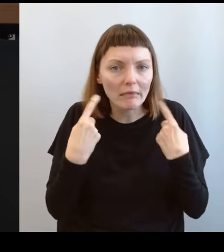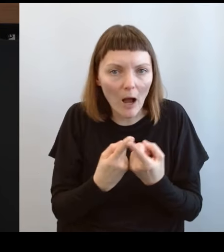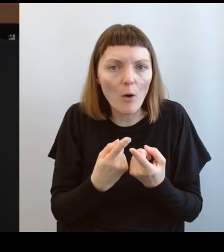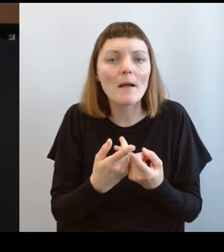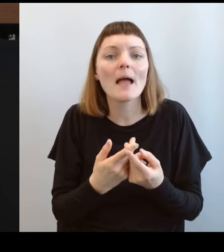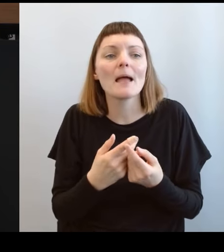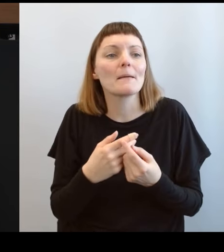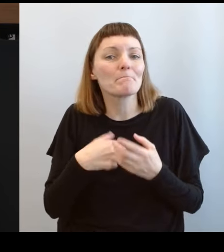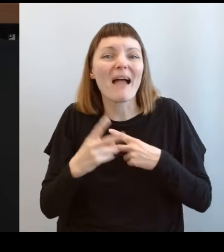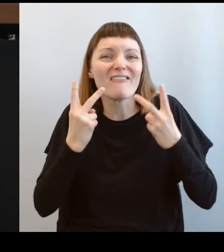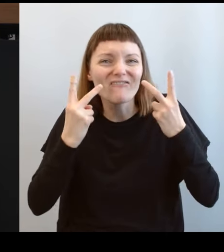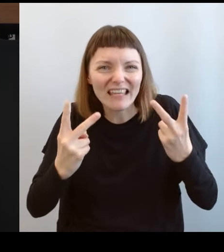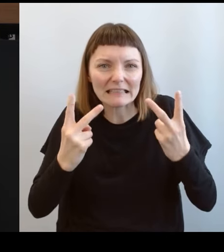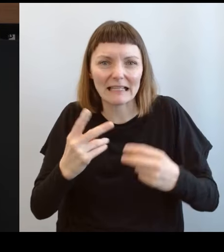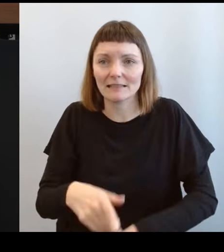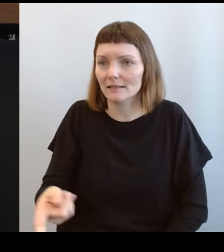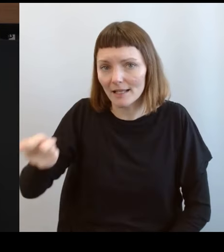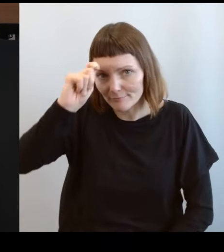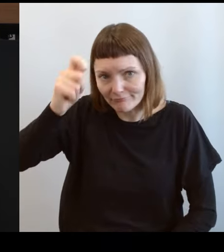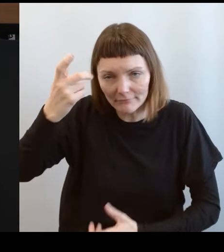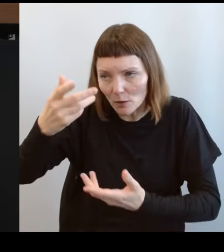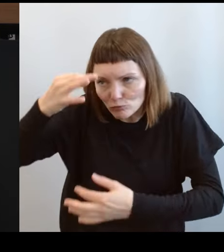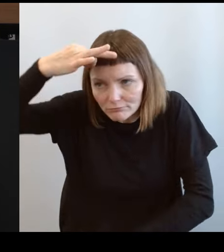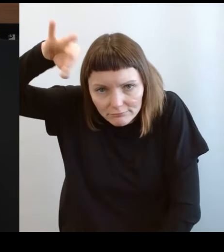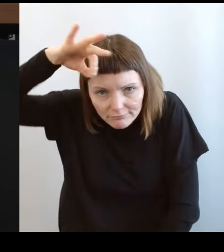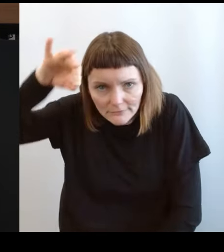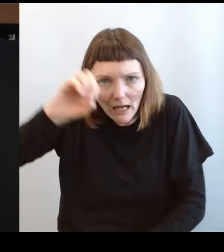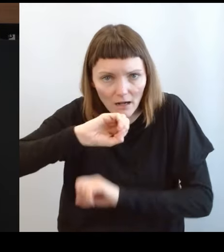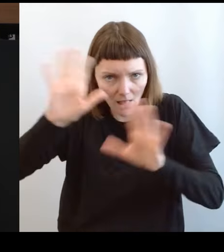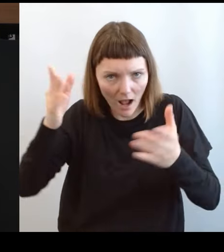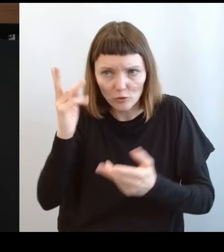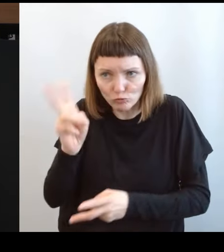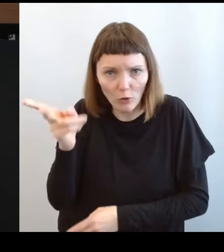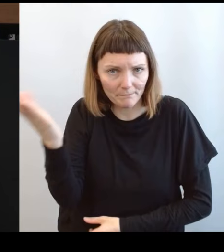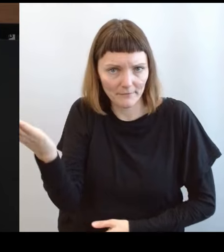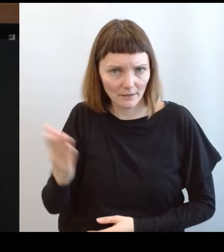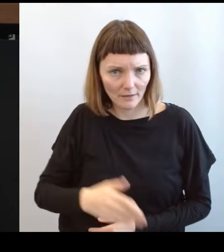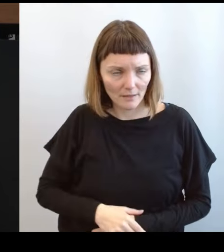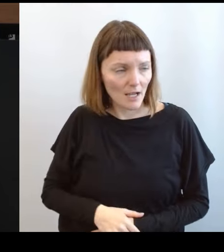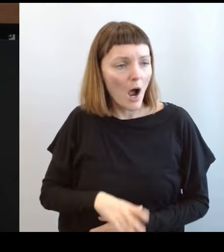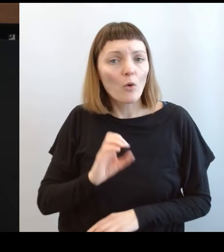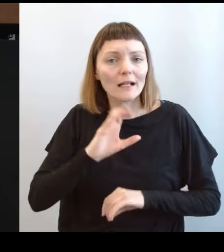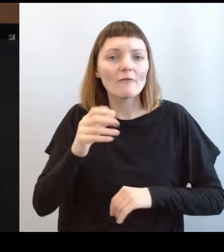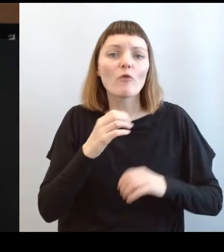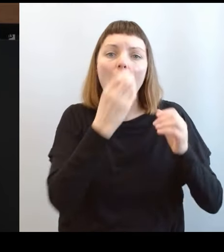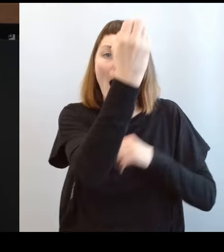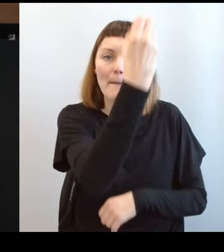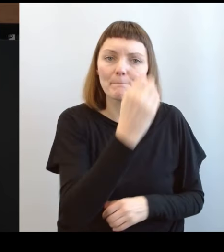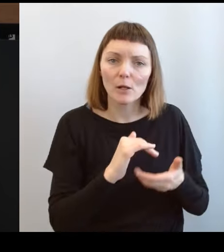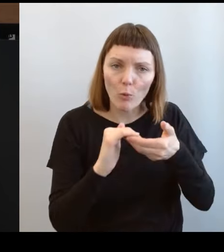Und man muss auch ehrlicherweise sagen, natürlich gilt das auch für die Ampel. Liebe Linke, ihr wisst das leider auch Mehrheiten sind Mehrheiten.